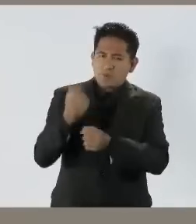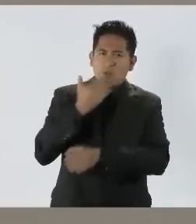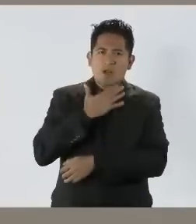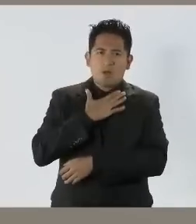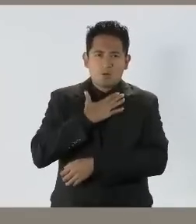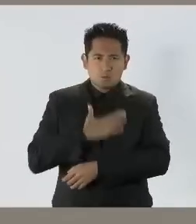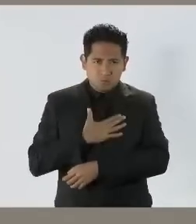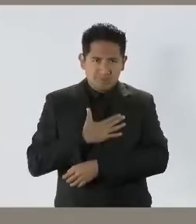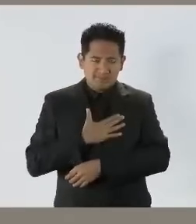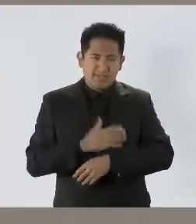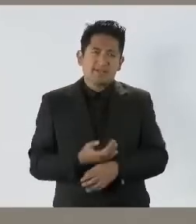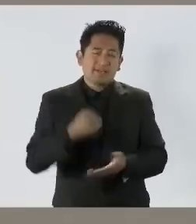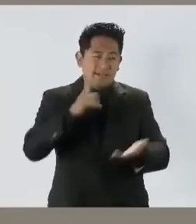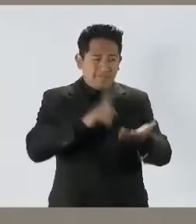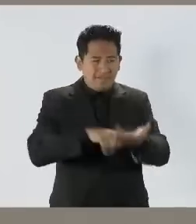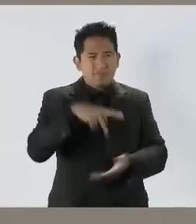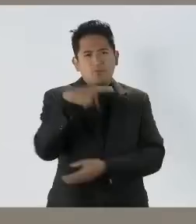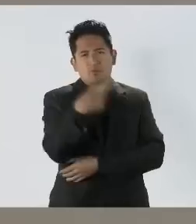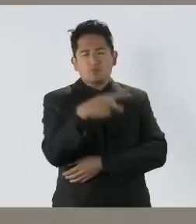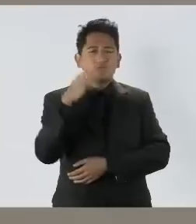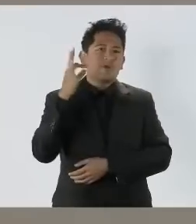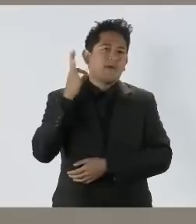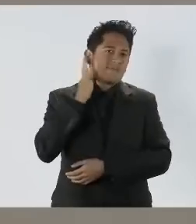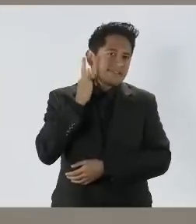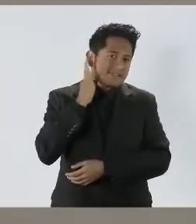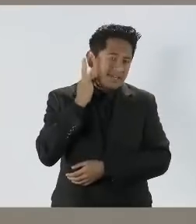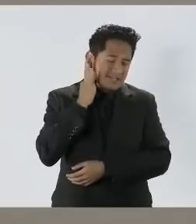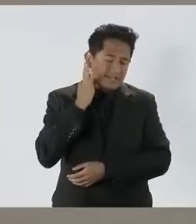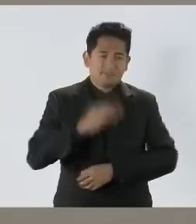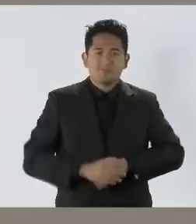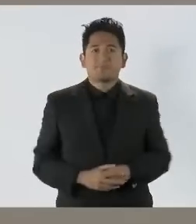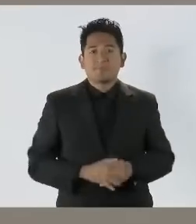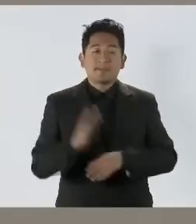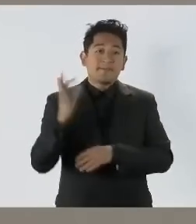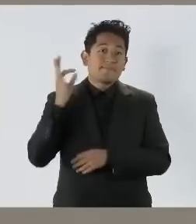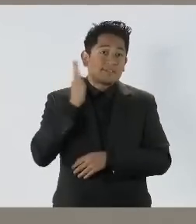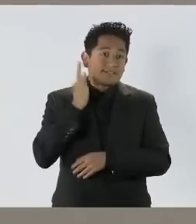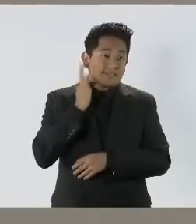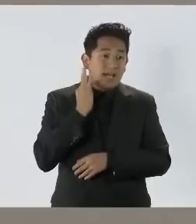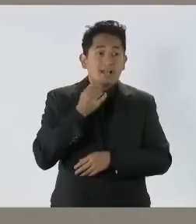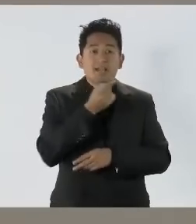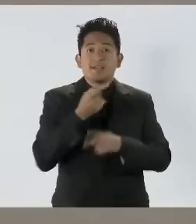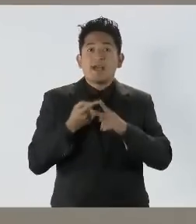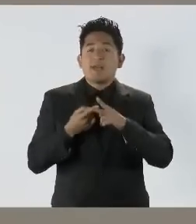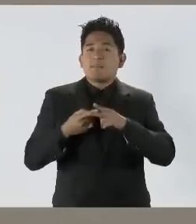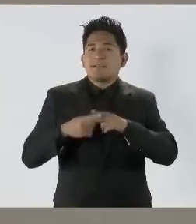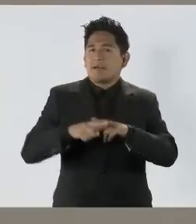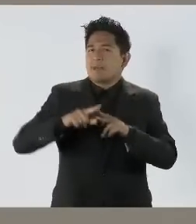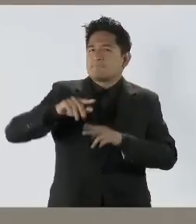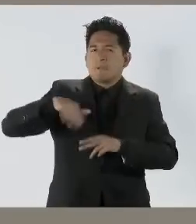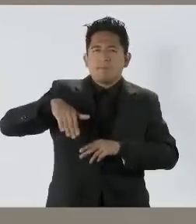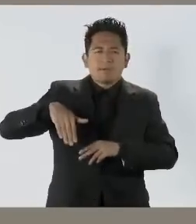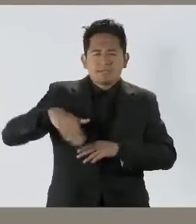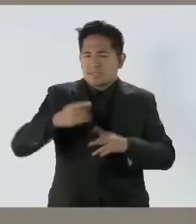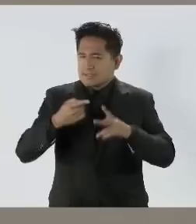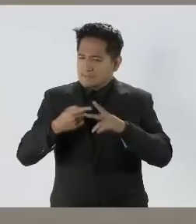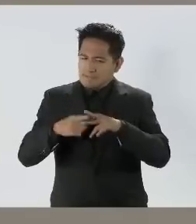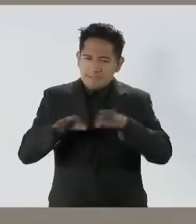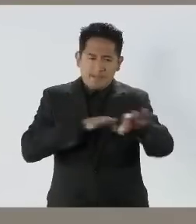autonomía la fiscal acaba de iniciar sus funciones y vamos a apoyarla en la gran